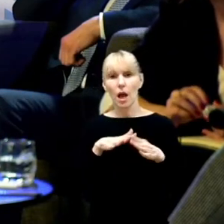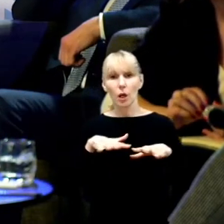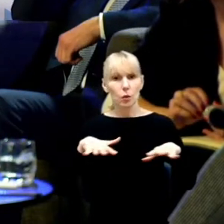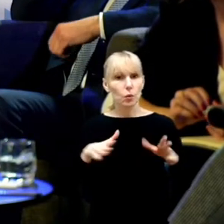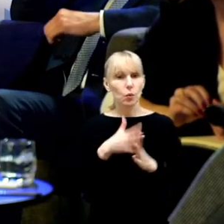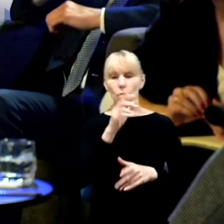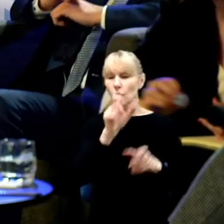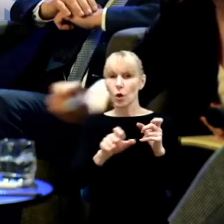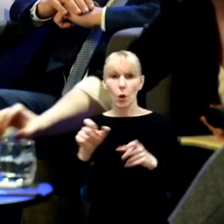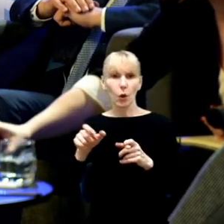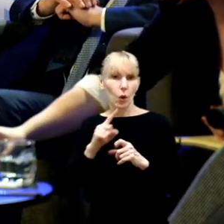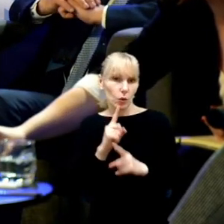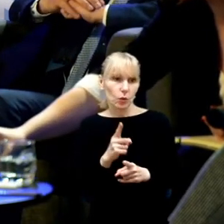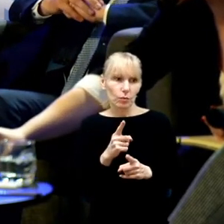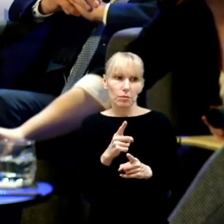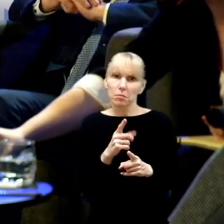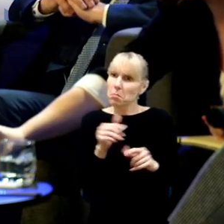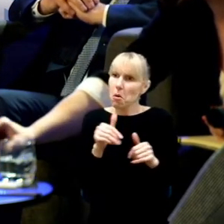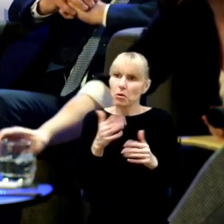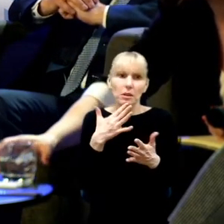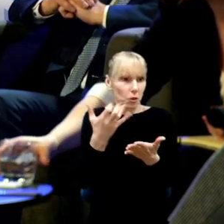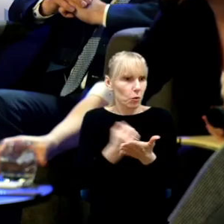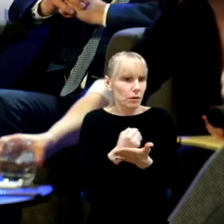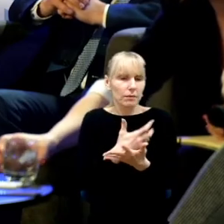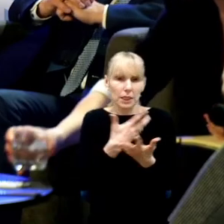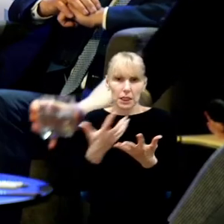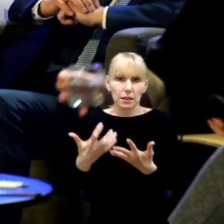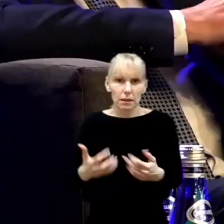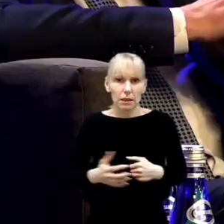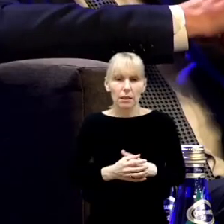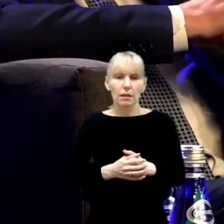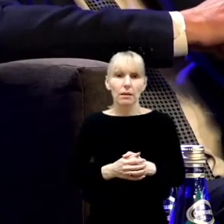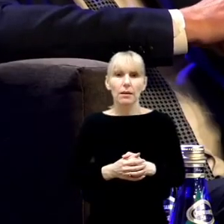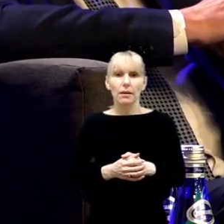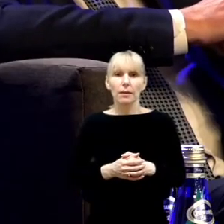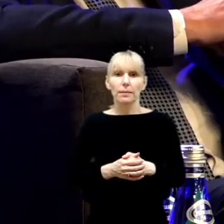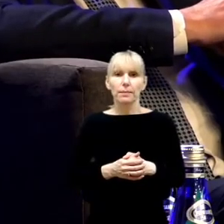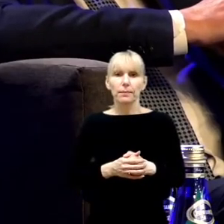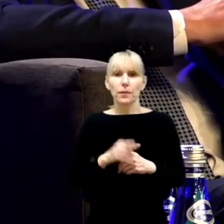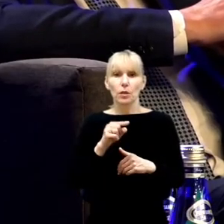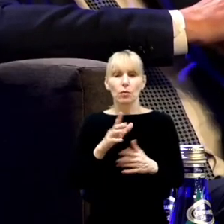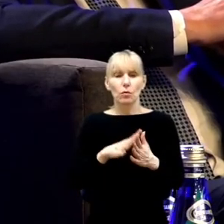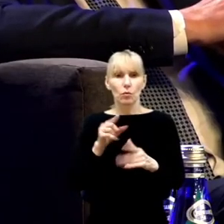Stąd zdarza nam się bardzo często i to też jest istotne, że powiedzmy włodarze,